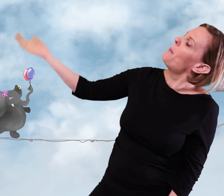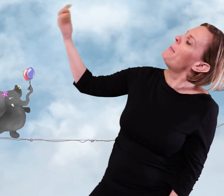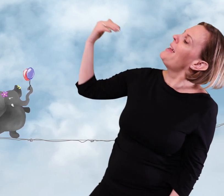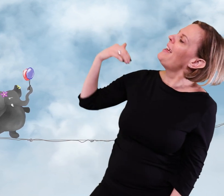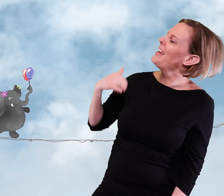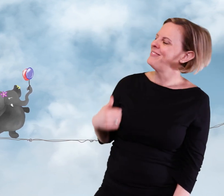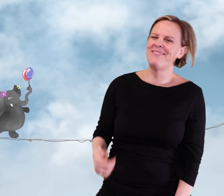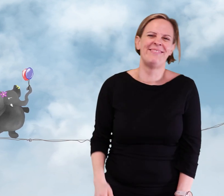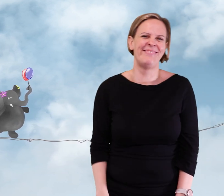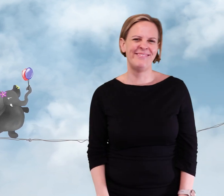kom med